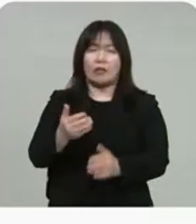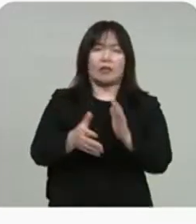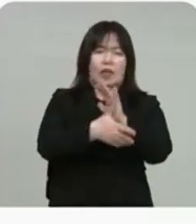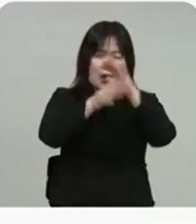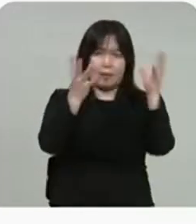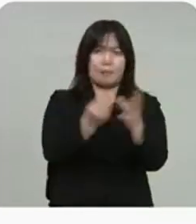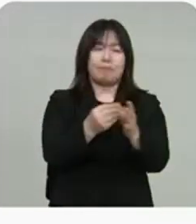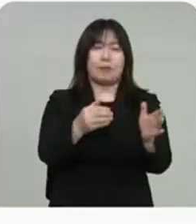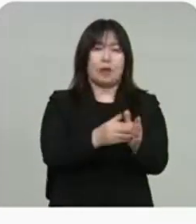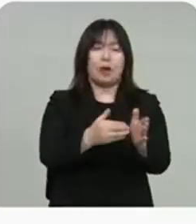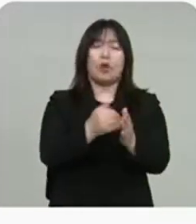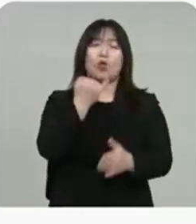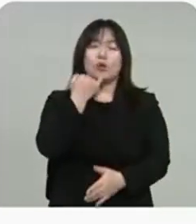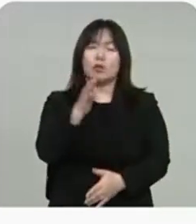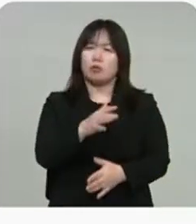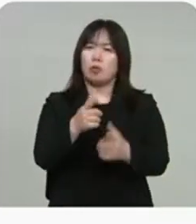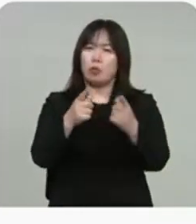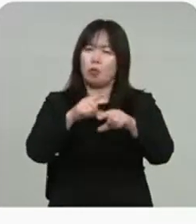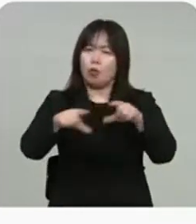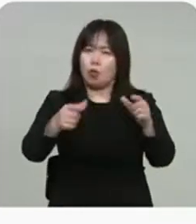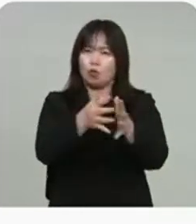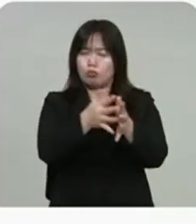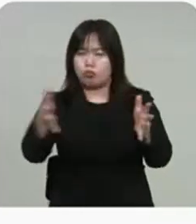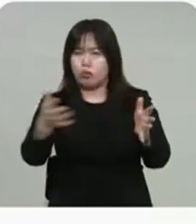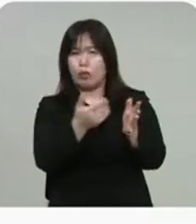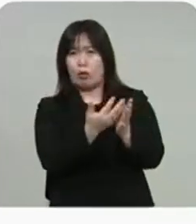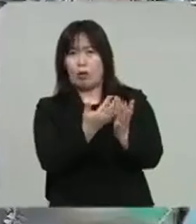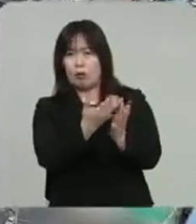옮겨 붙은 경우는 10%도 채 안 됩니다.